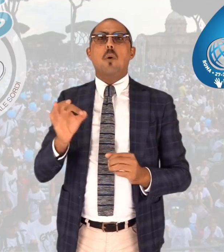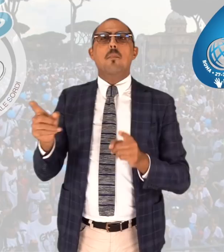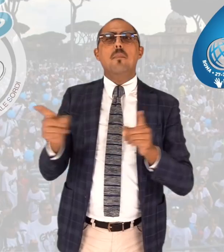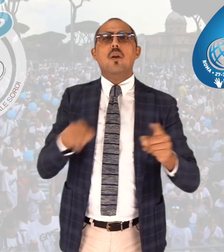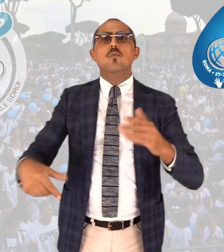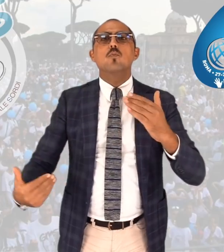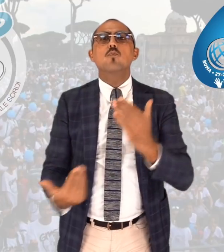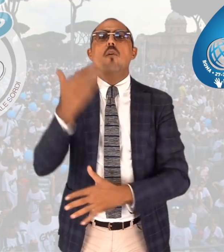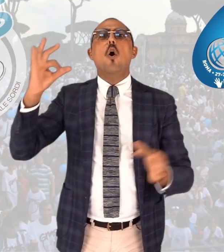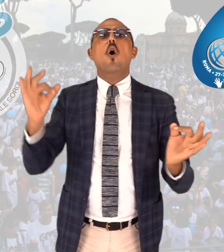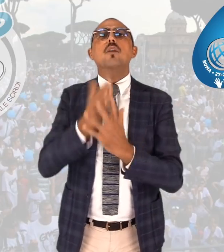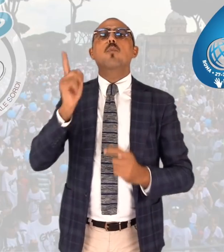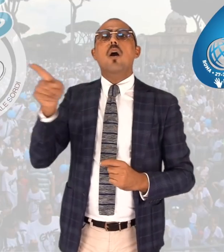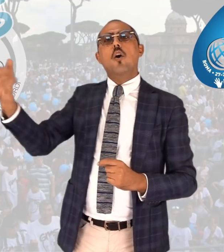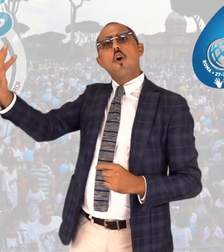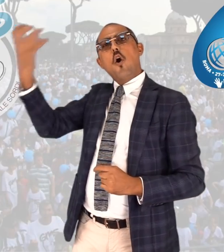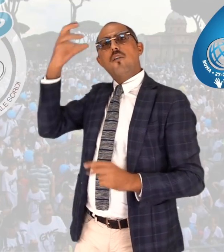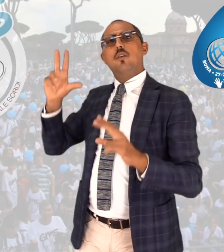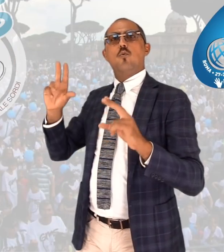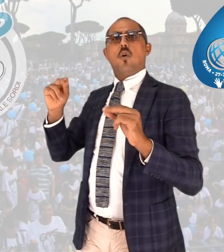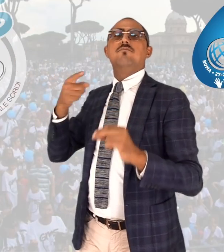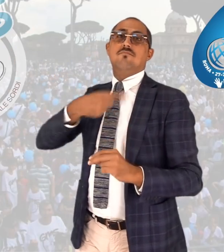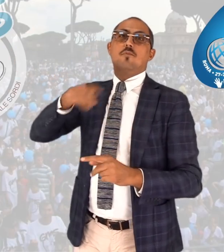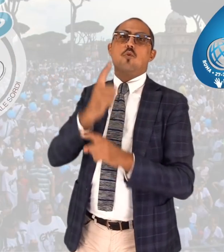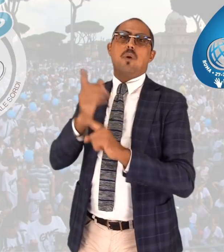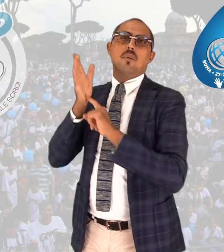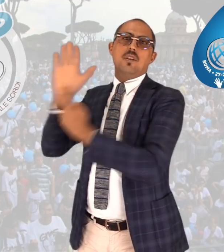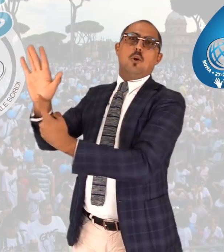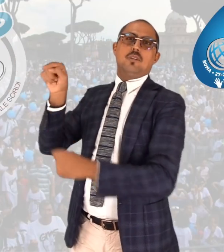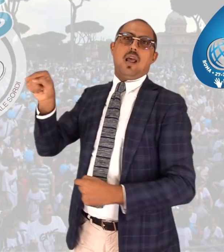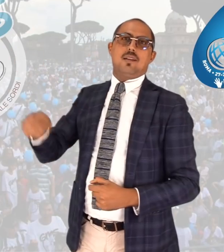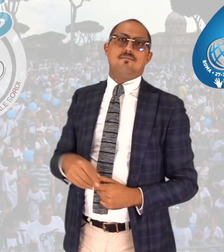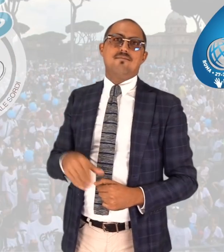soprattutto perché il governo si è appena formato ed è necessario rinnovare le nostre richieste.